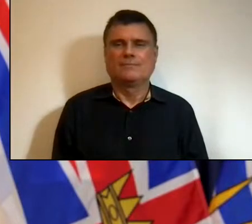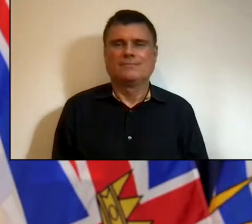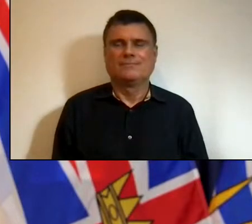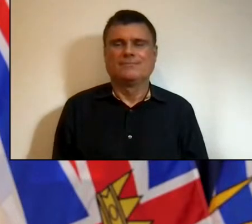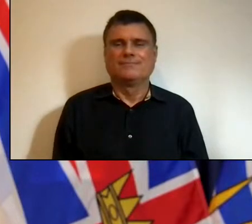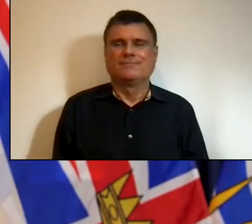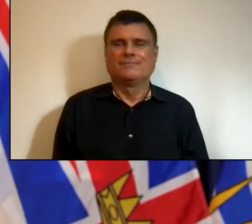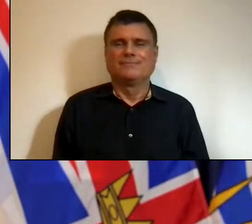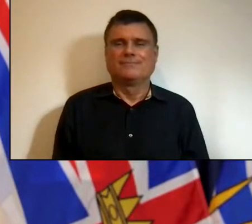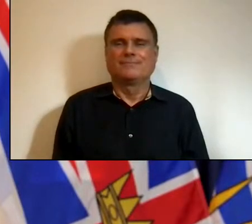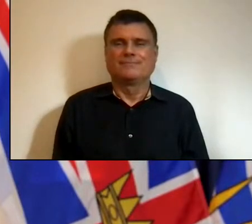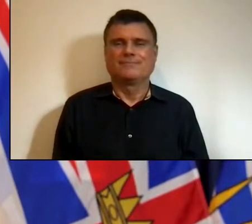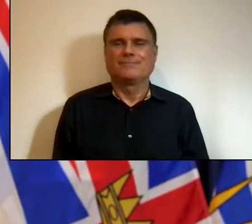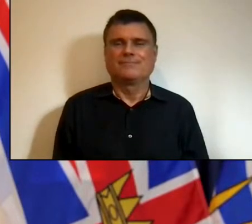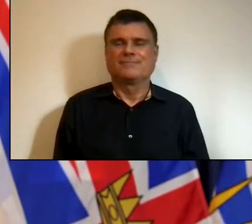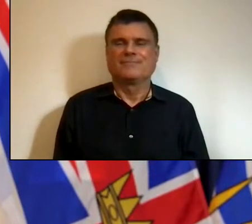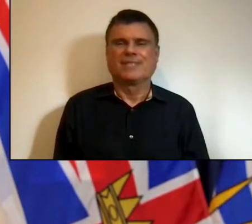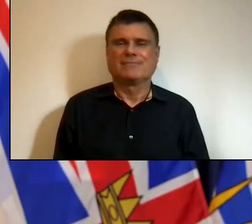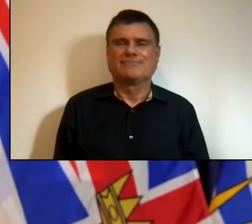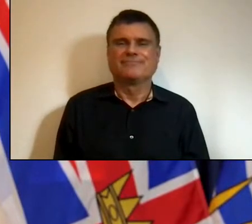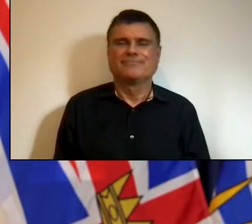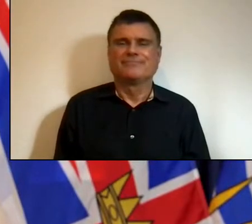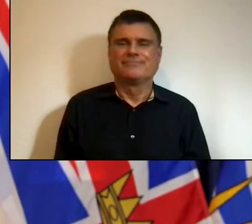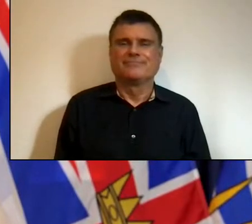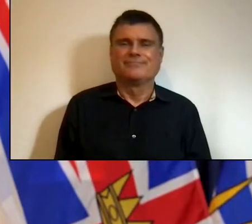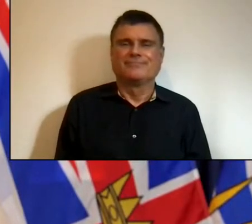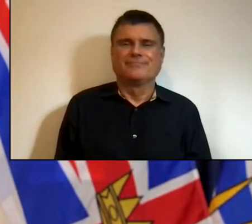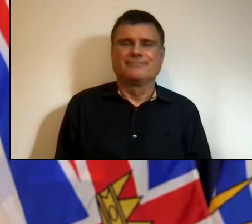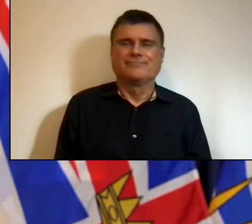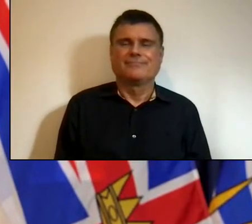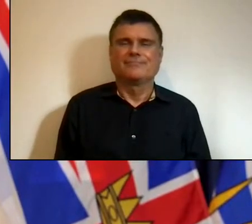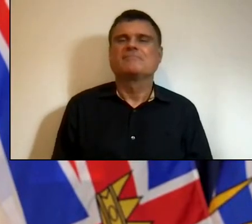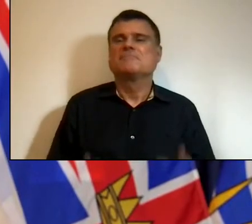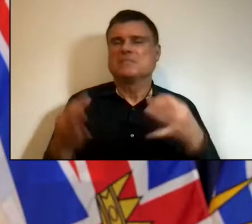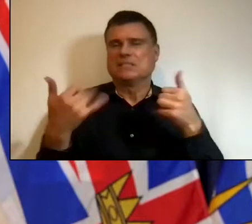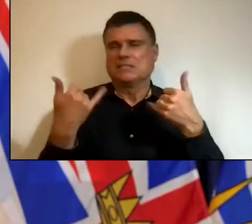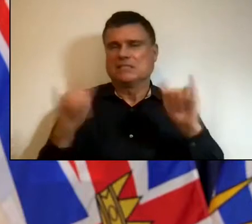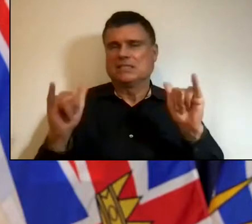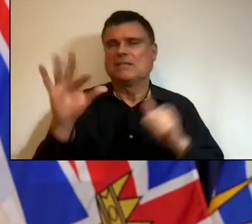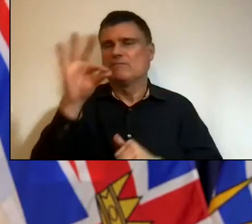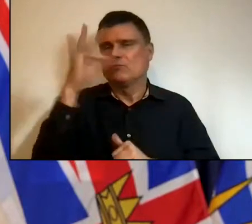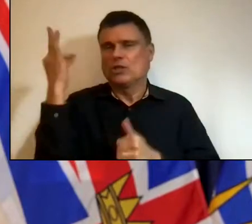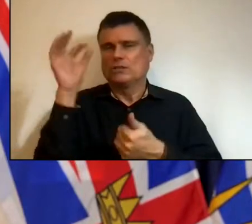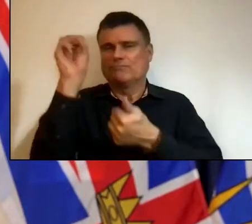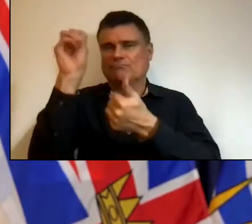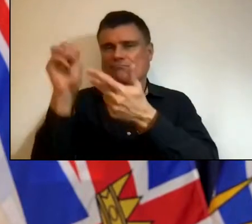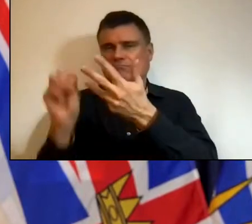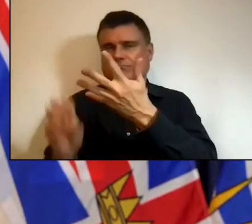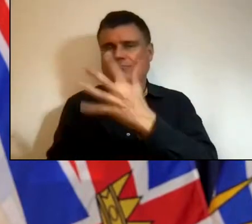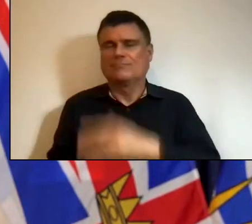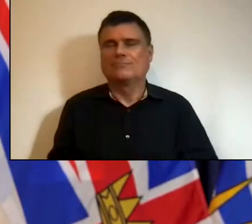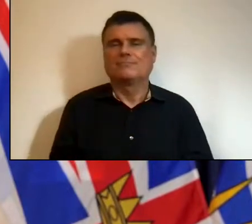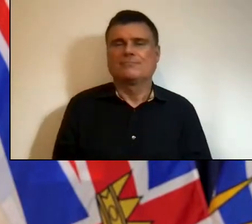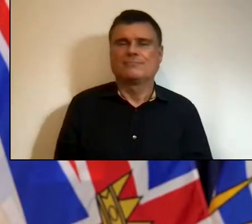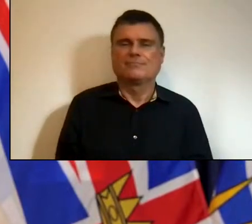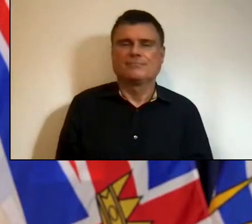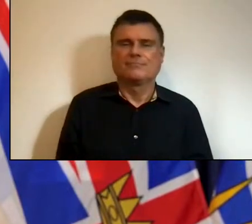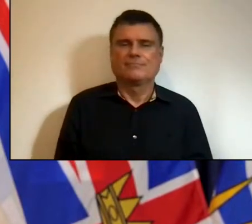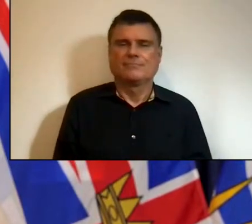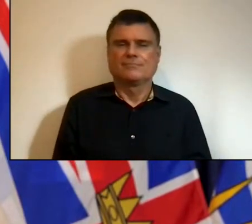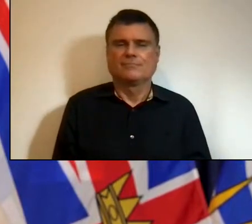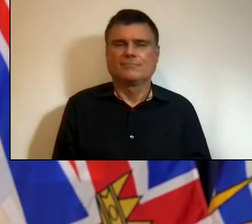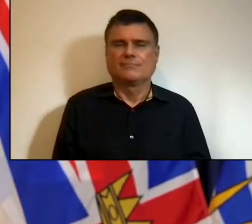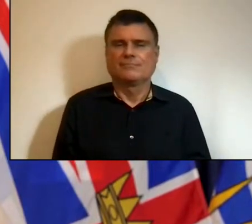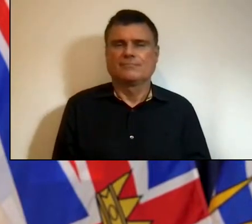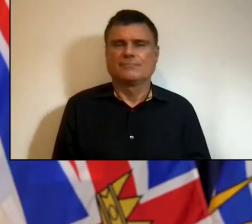Columbia. Donkey Yura, you know